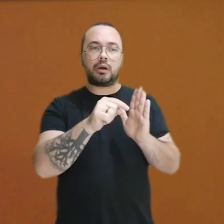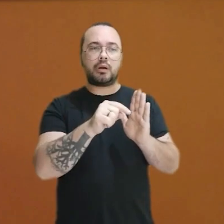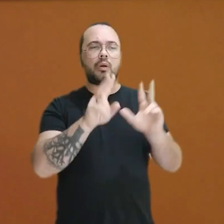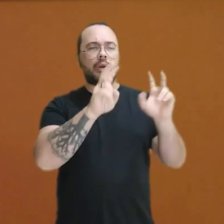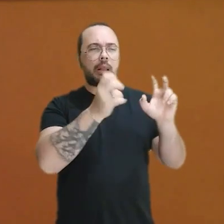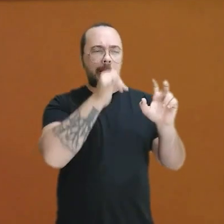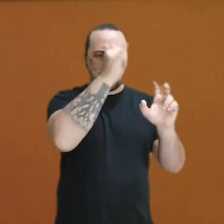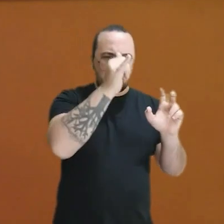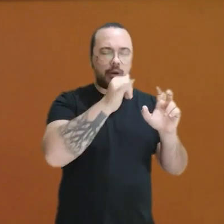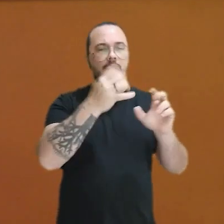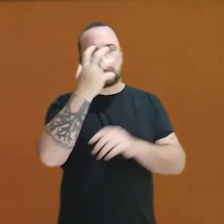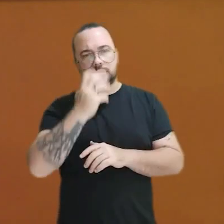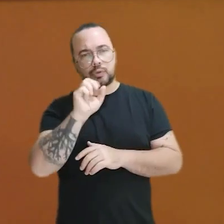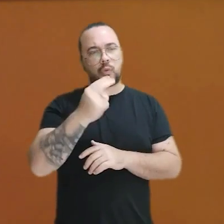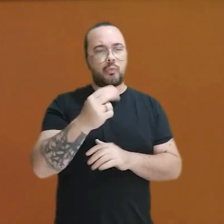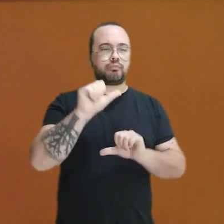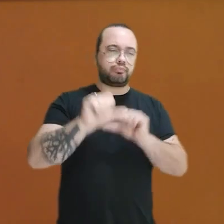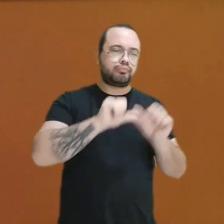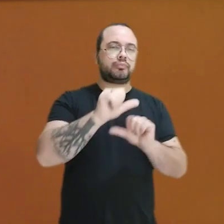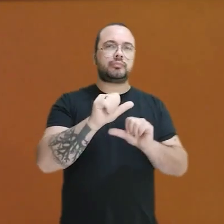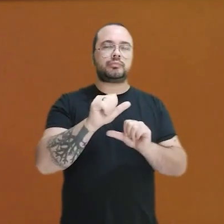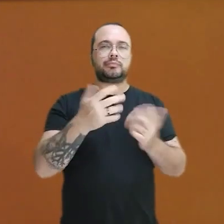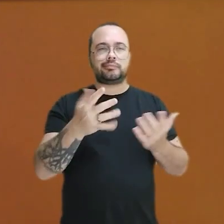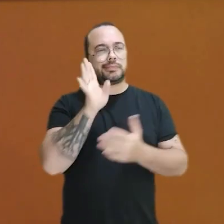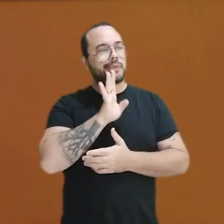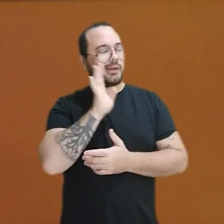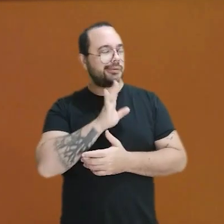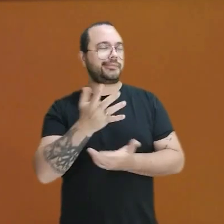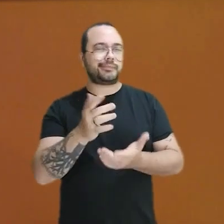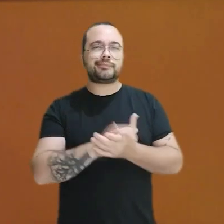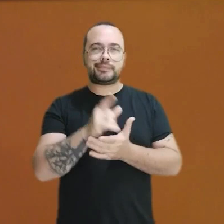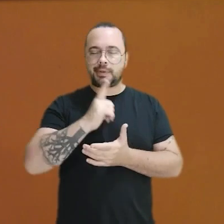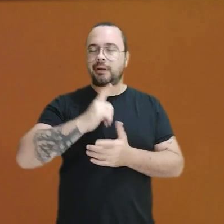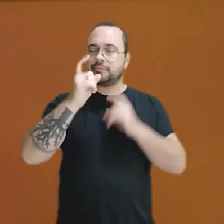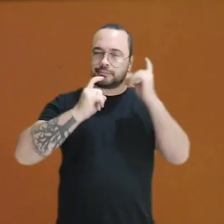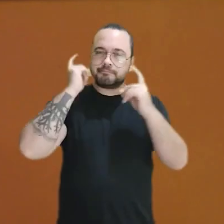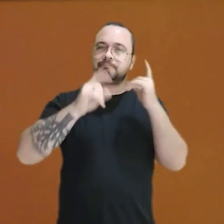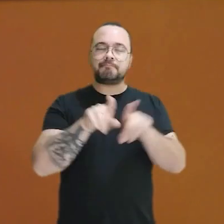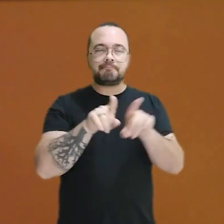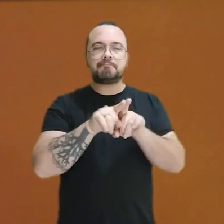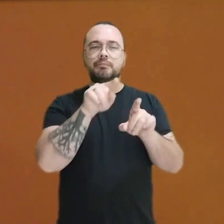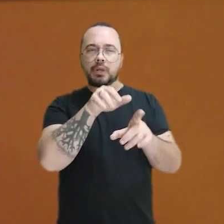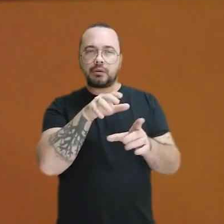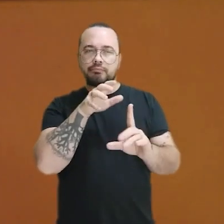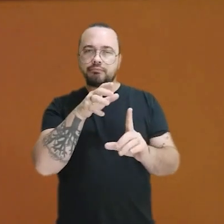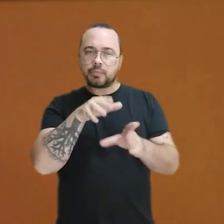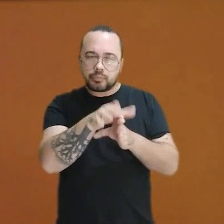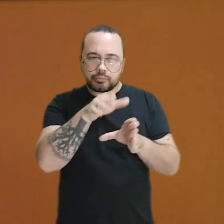ou bobo de um assunto sério". Eu acho isso muito legal! E você tem uma preocupação também, que você sempre orienta a gente nas reuniões de pauta,